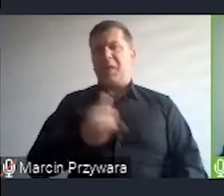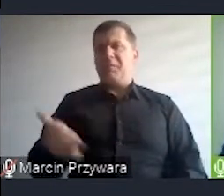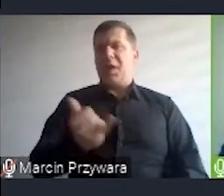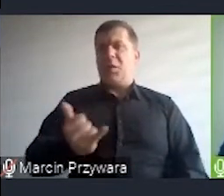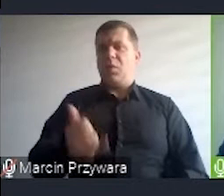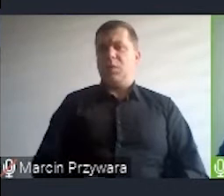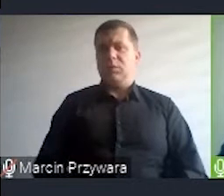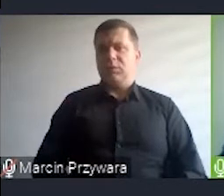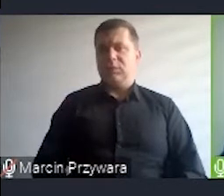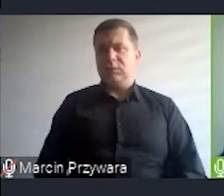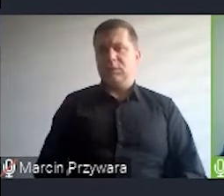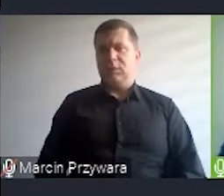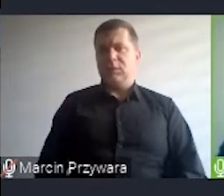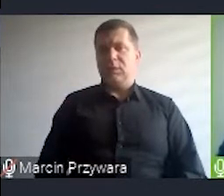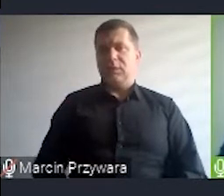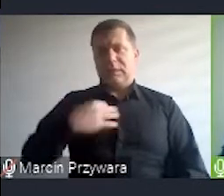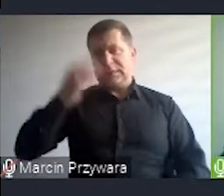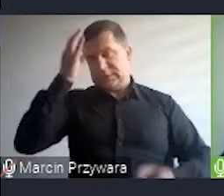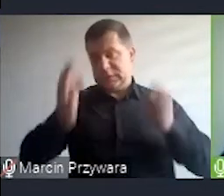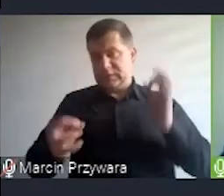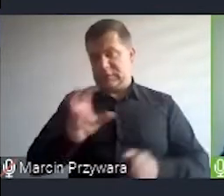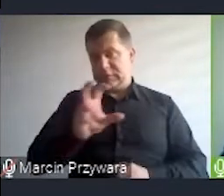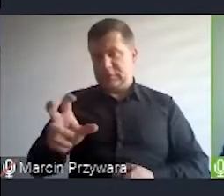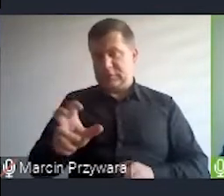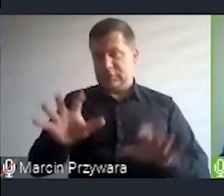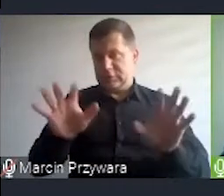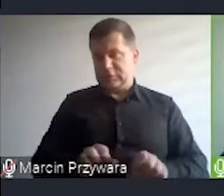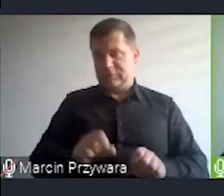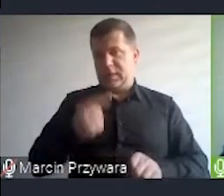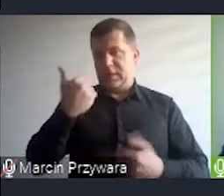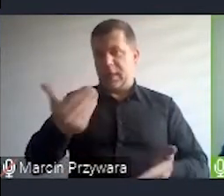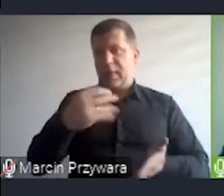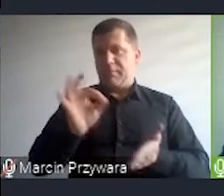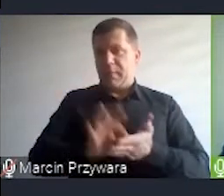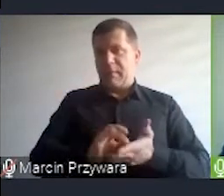Natomiast zastanawiam się czy trzymać Państwa jeszcze w niepewności, ale chyba nie będę trzymał.